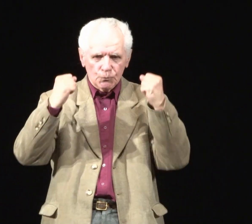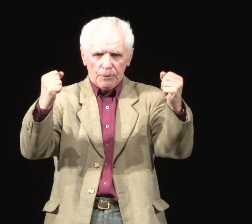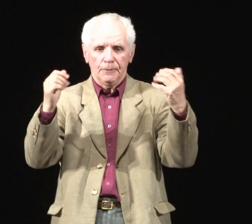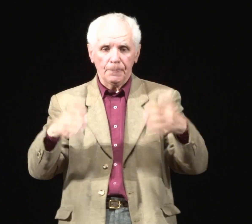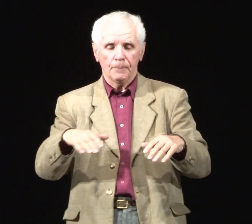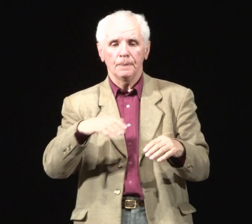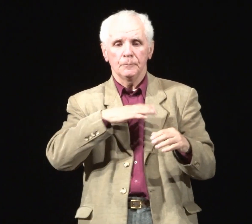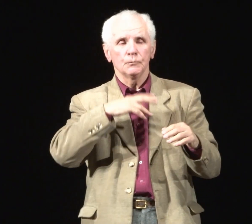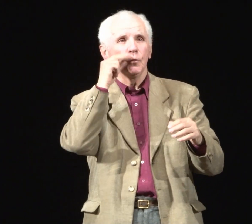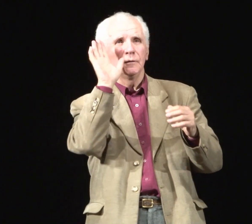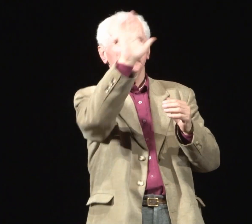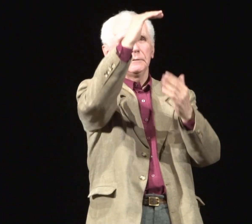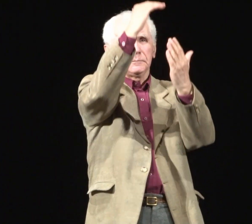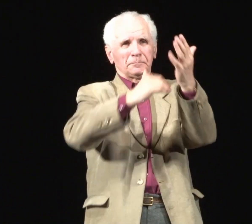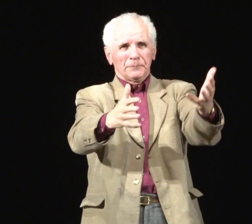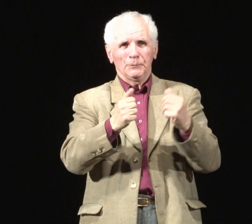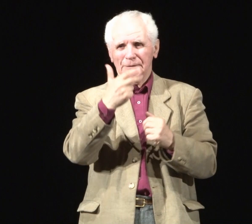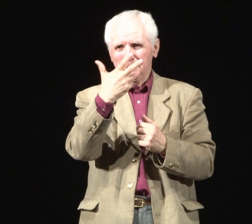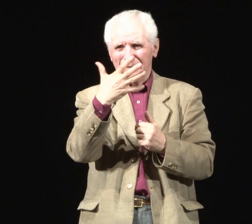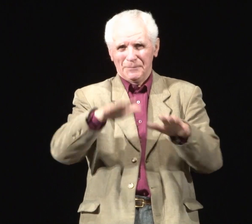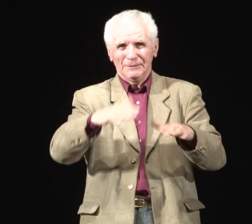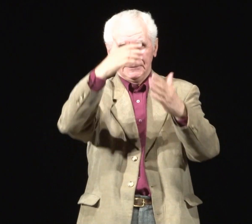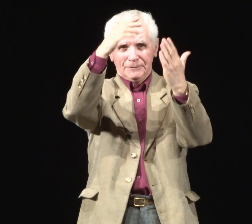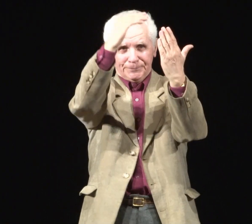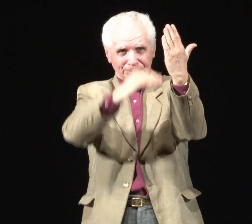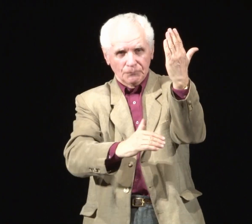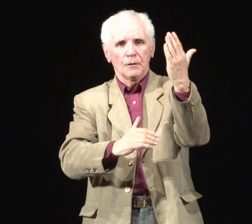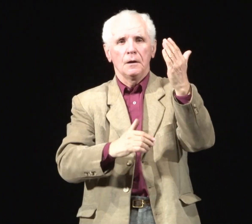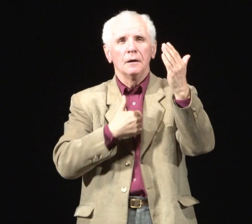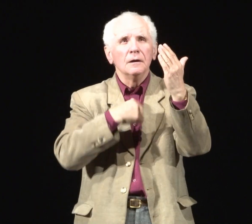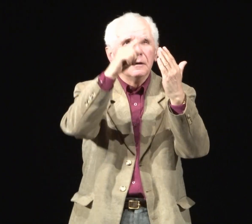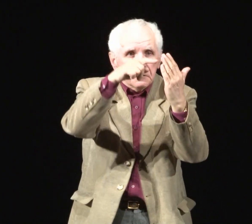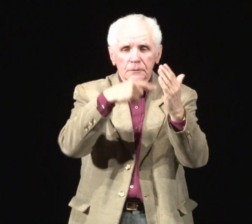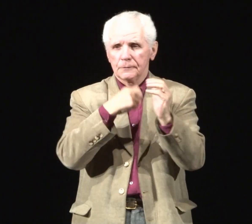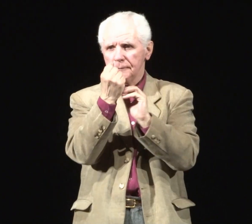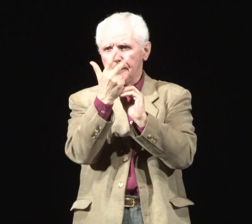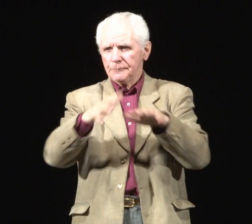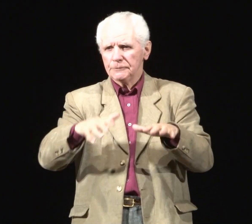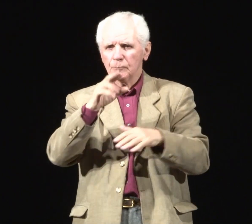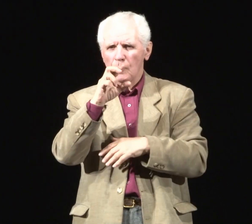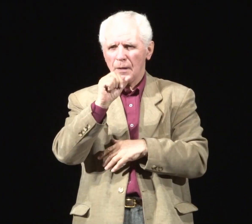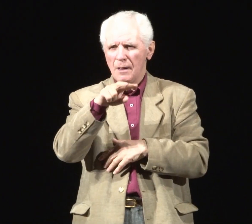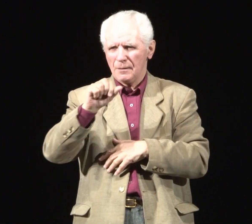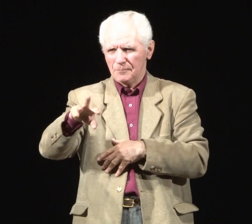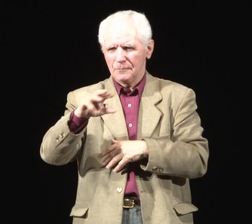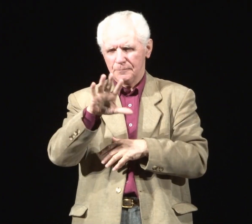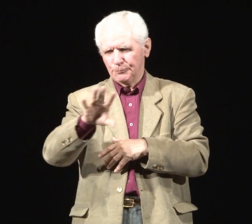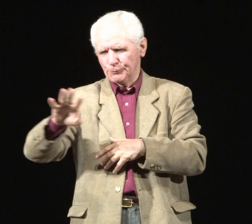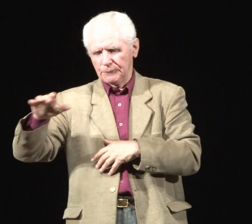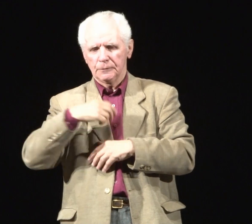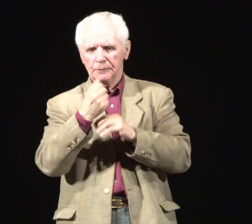Когда вывесили лист тех, кого приняли, обнаружил себя на 13 месте по баллам